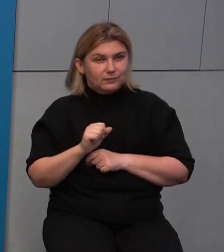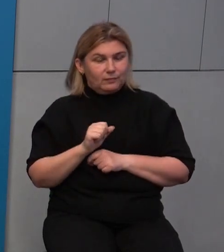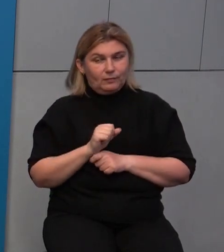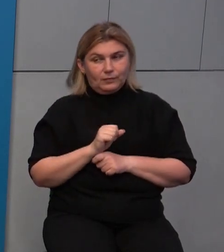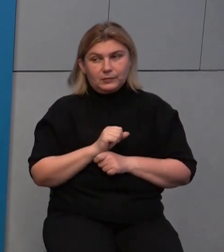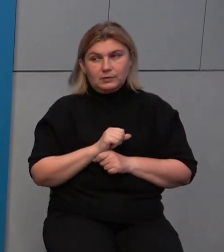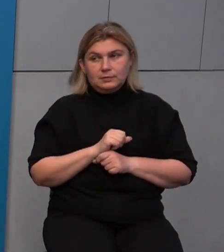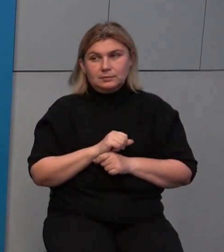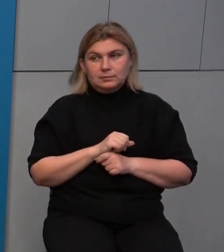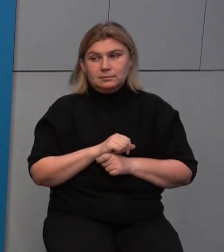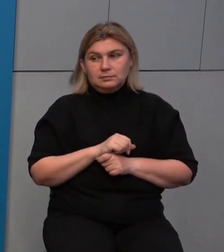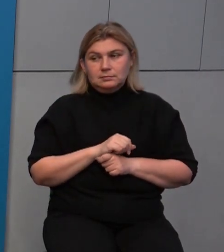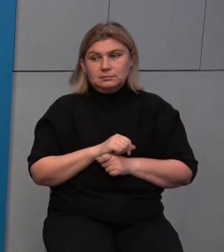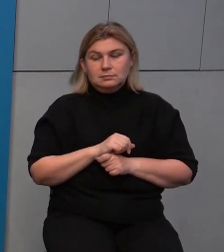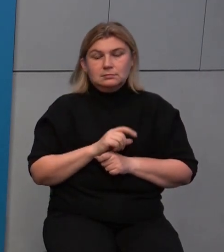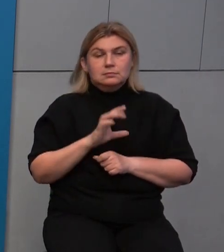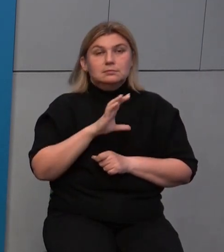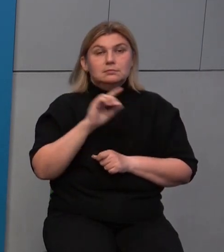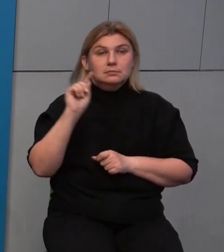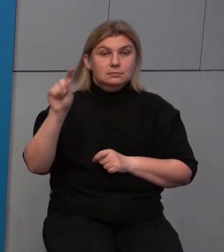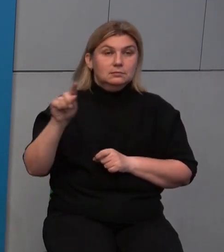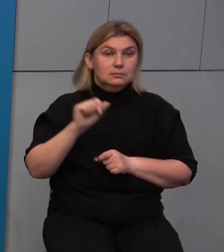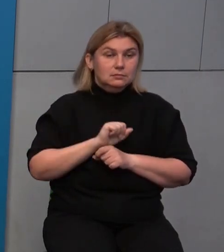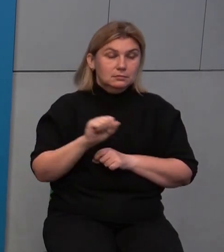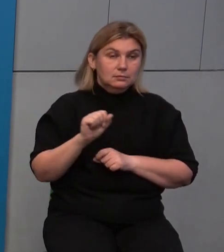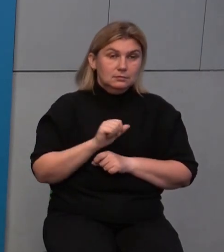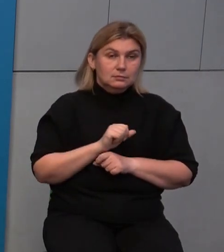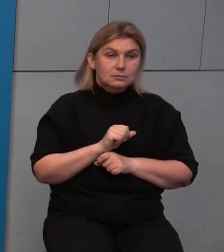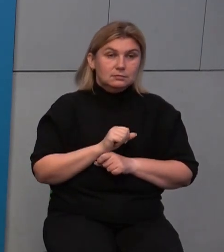jakoś oderwane, ponieważ tam jest świat